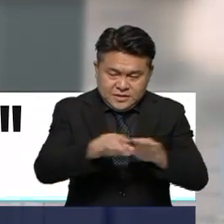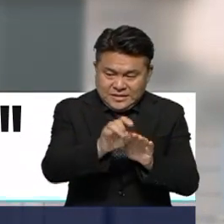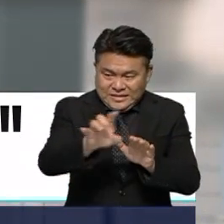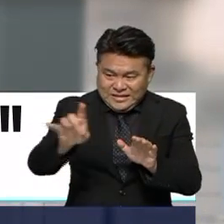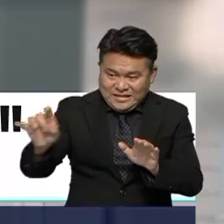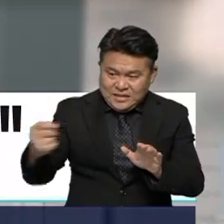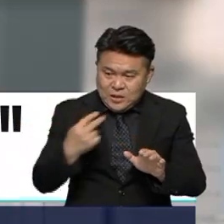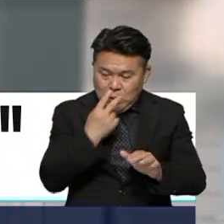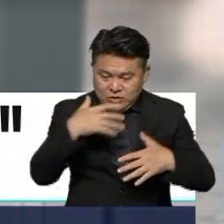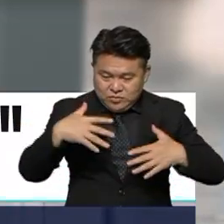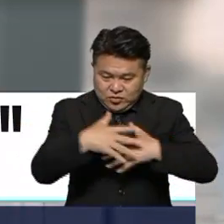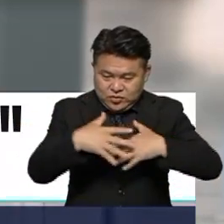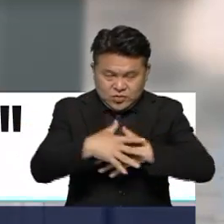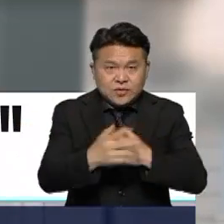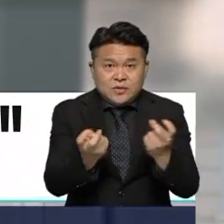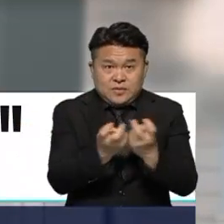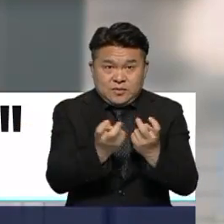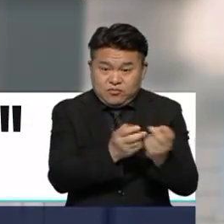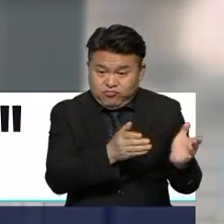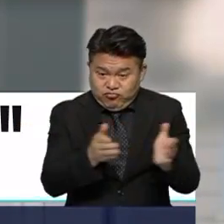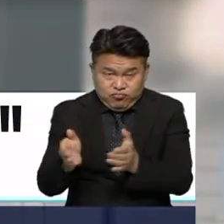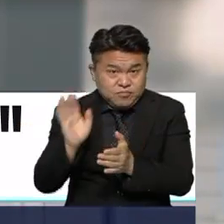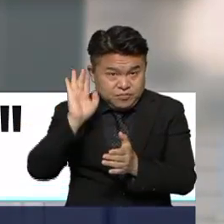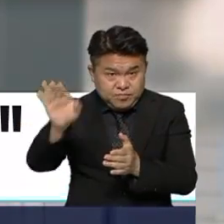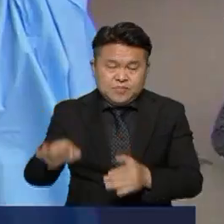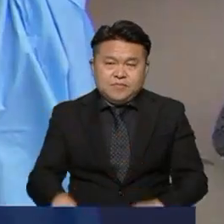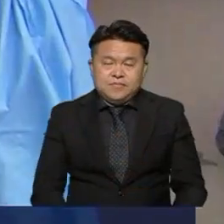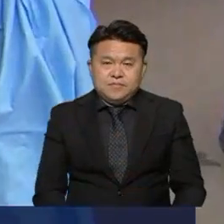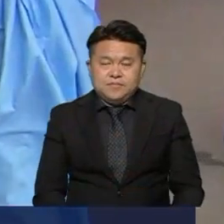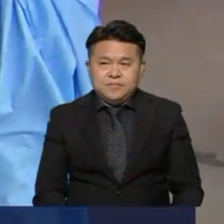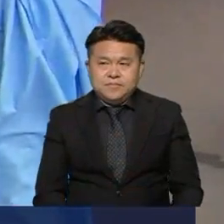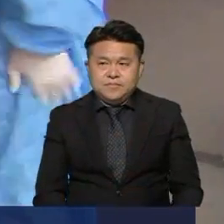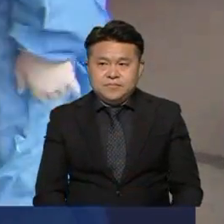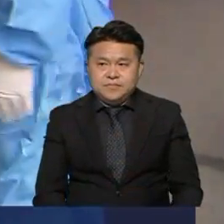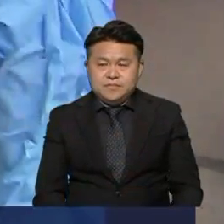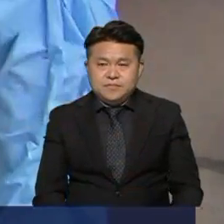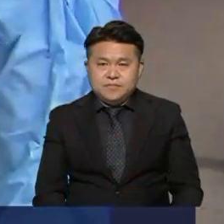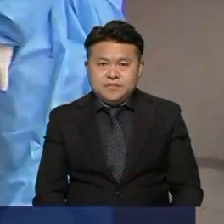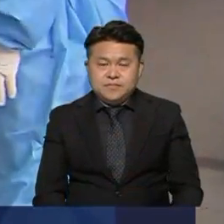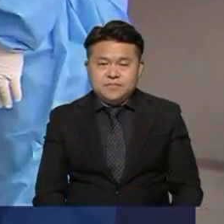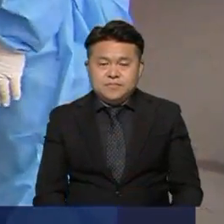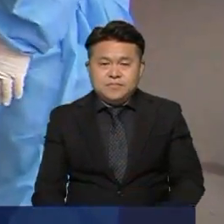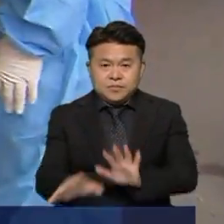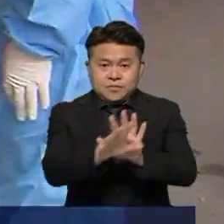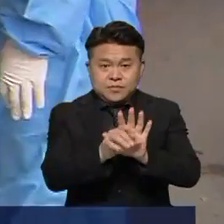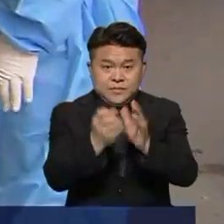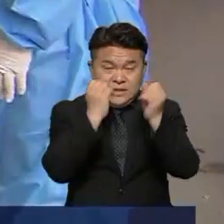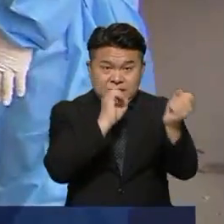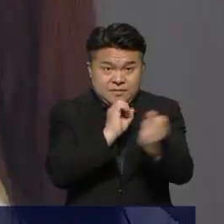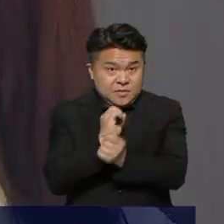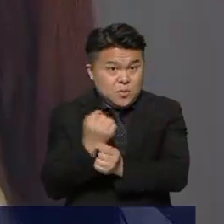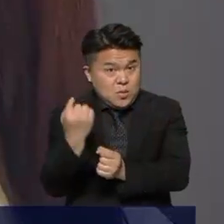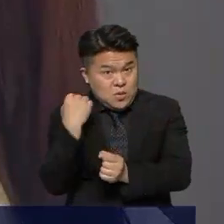박수진 기자가 전해드립니다. (기자) 코로나19 신규 확진자는 어제 3만